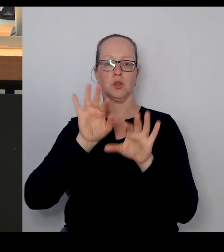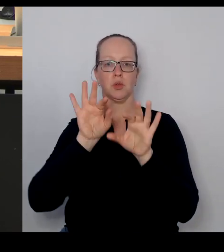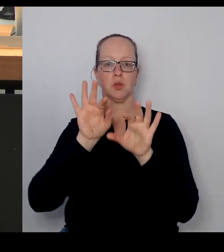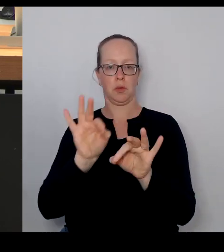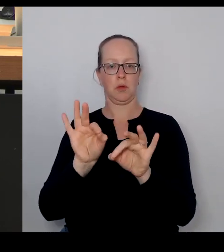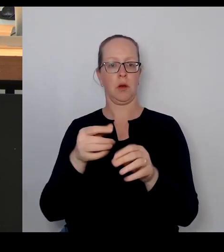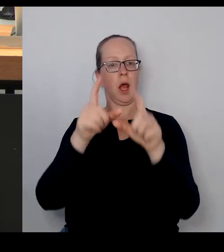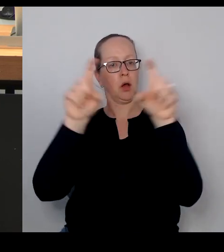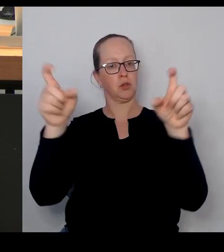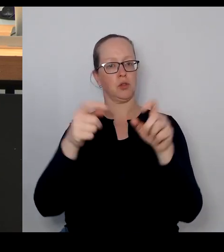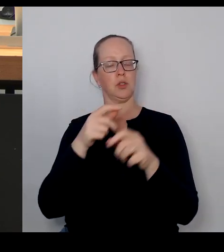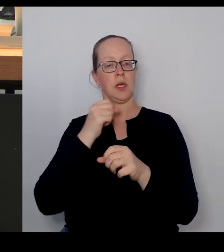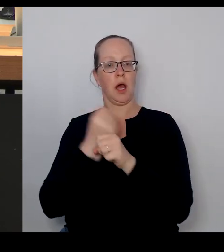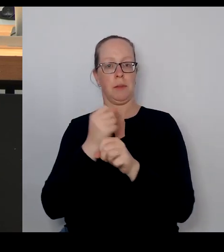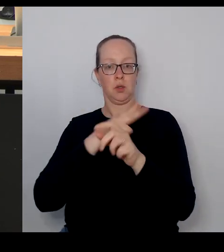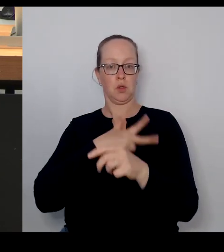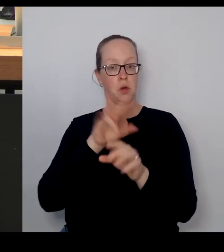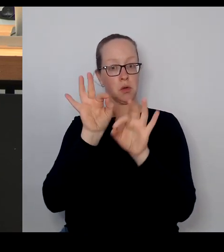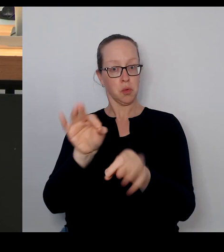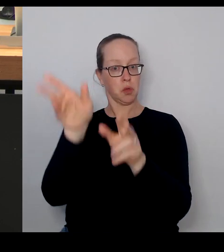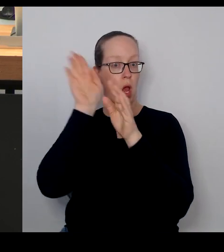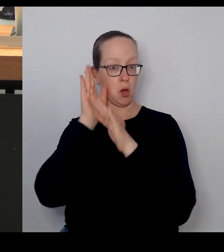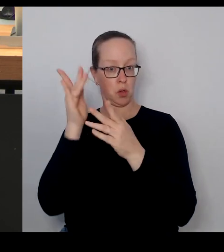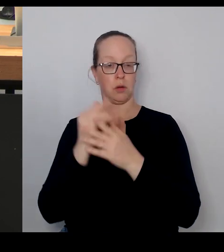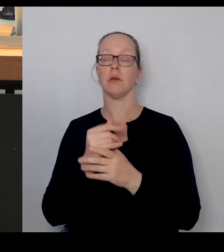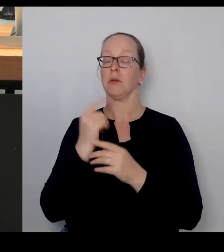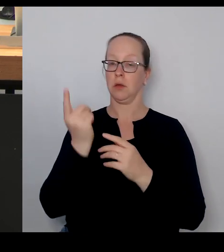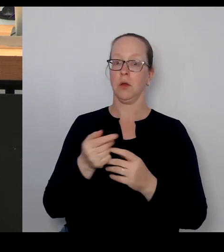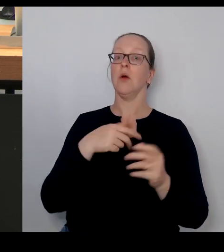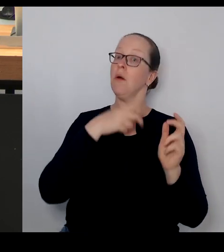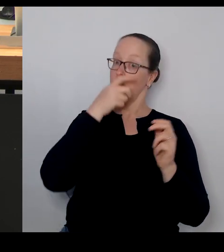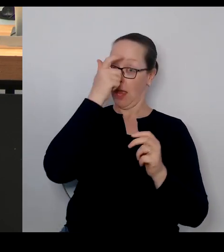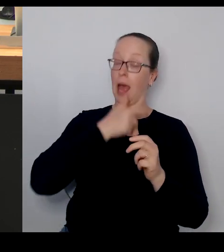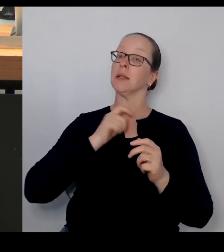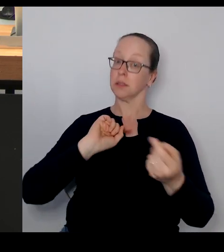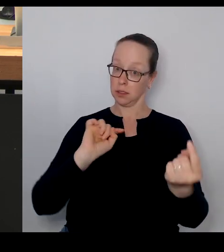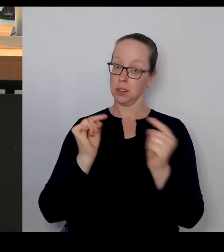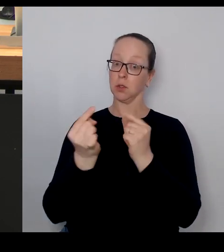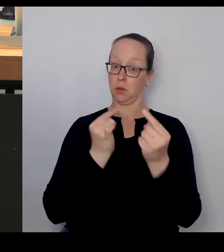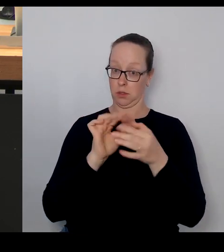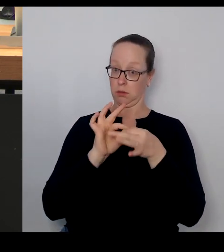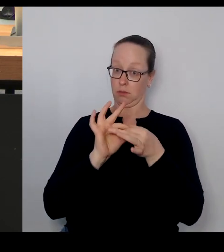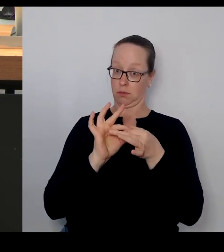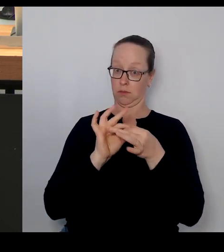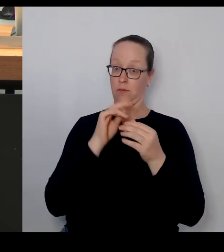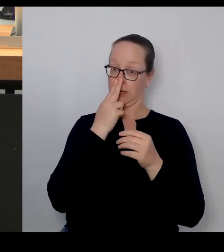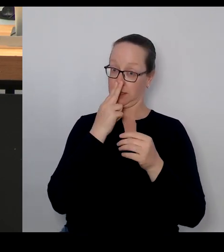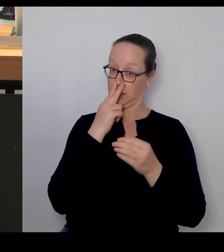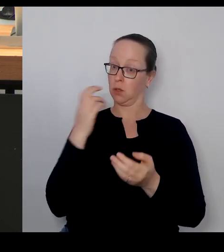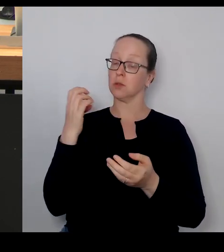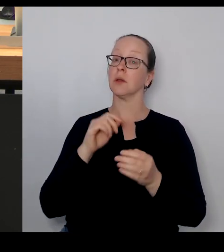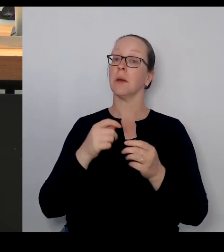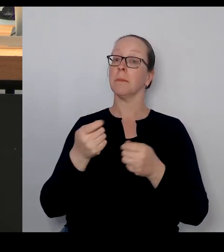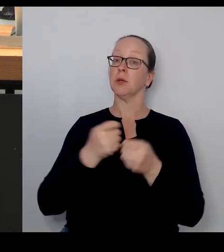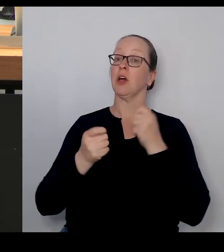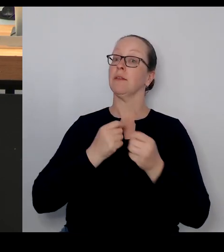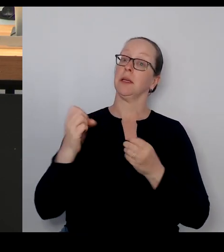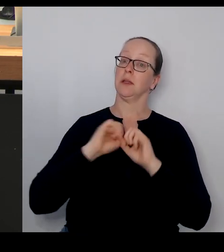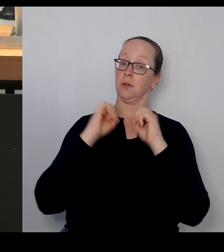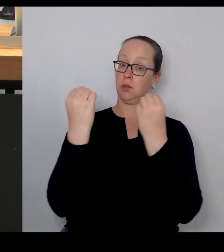die Lage der Beschäftigten geführt, auch mit den Kolleginnen durchaus von der Union im Ausschuss, die nicht alle die soziale Ignoranz